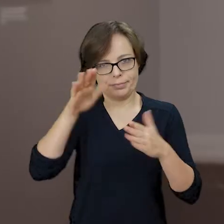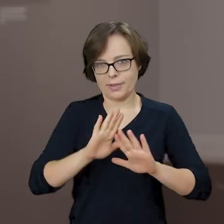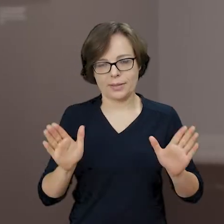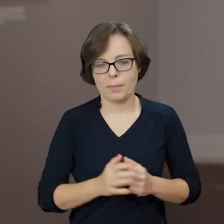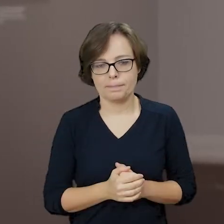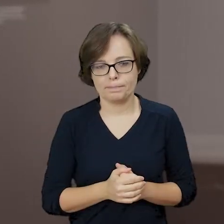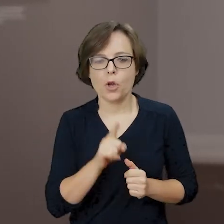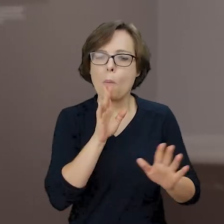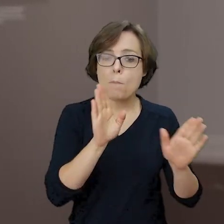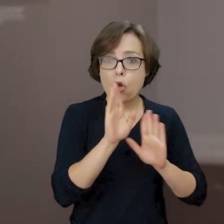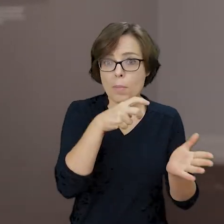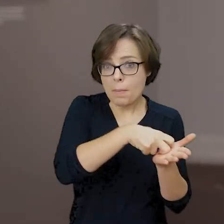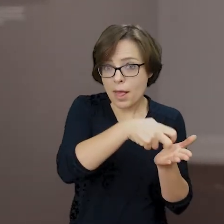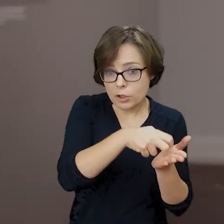Na podobą pielgrzymkę udał się Baal Szem Tow.